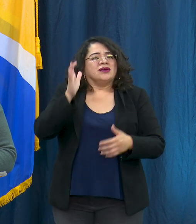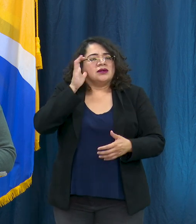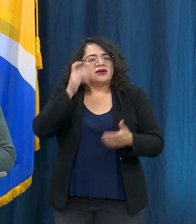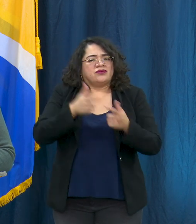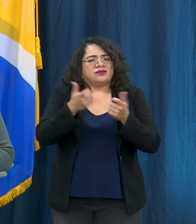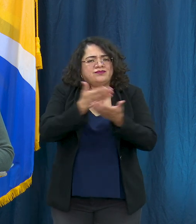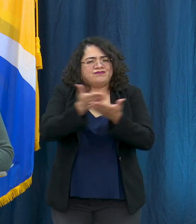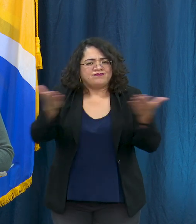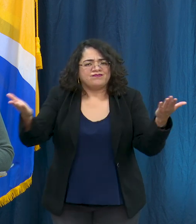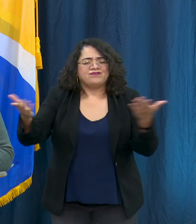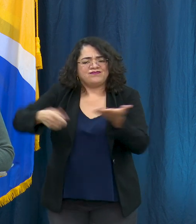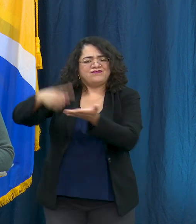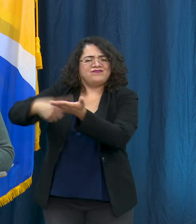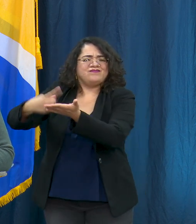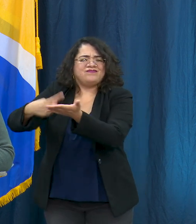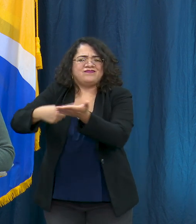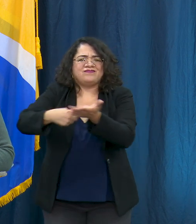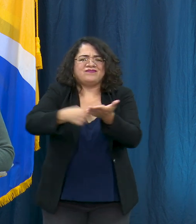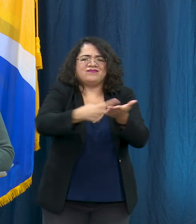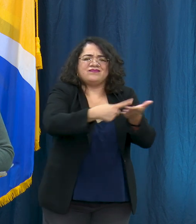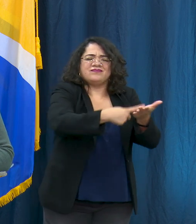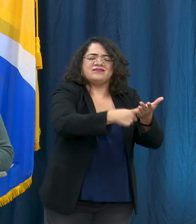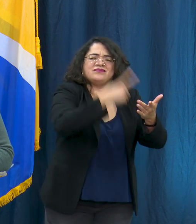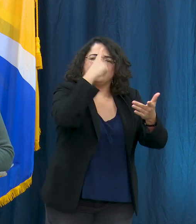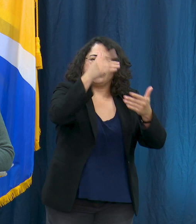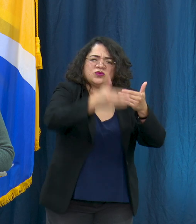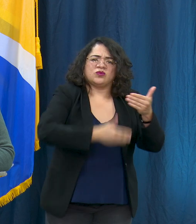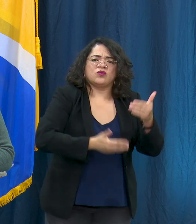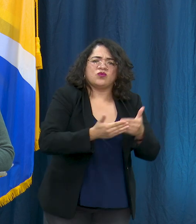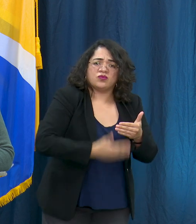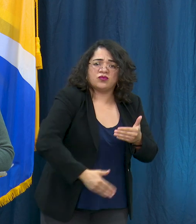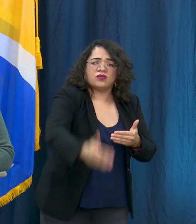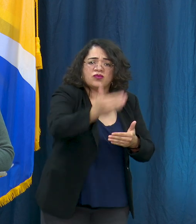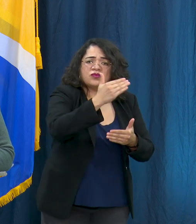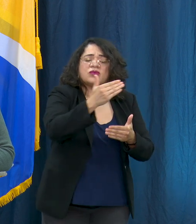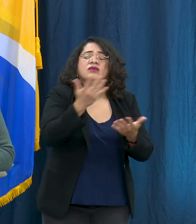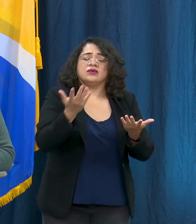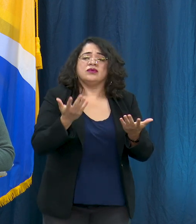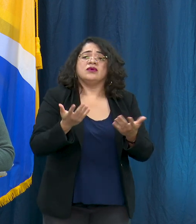políticas proportion ando un marco / a Luke Republic o en un proceso de